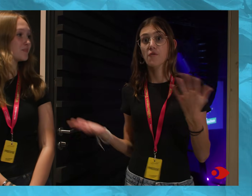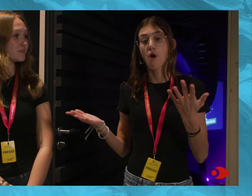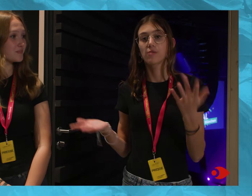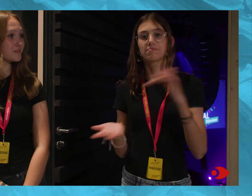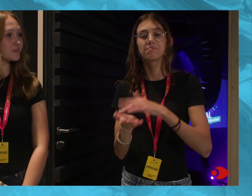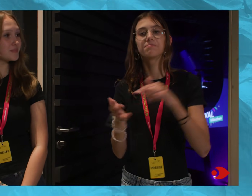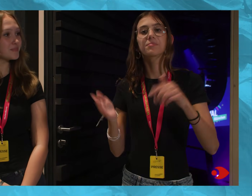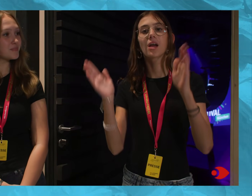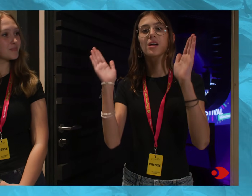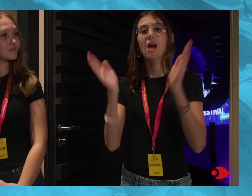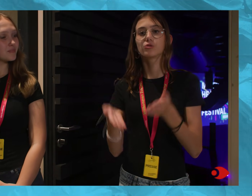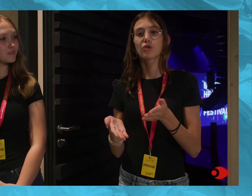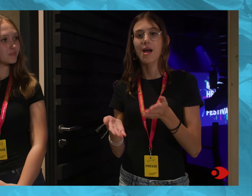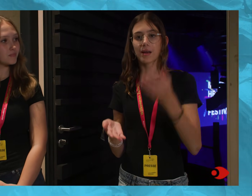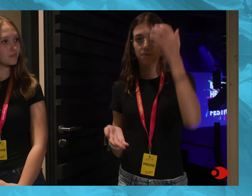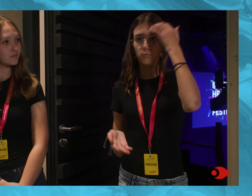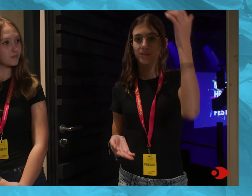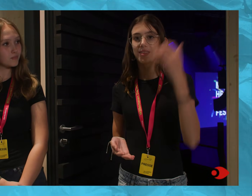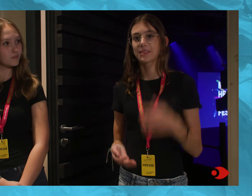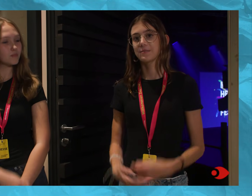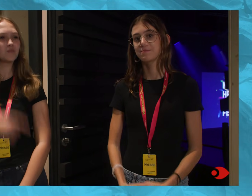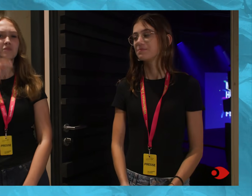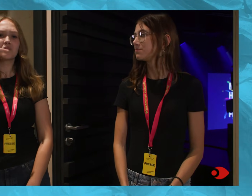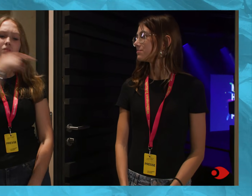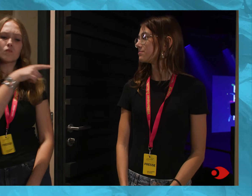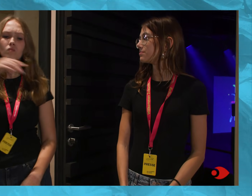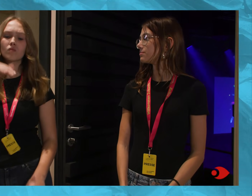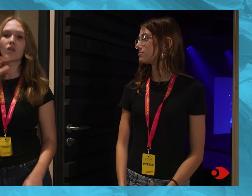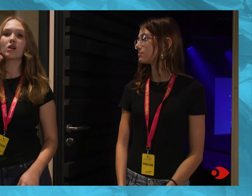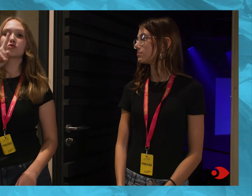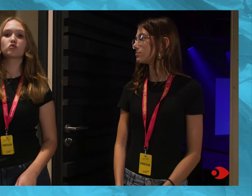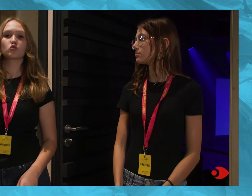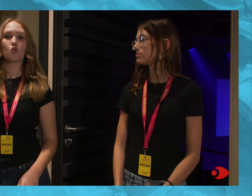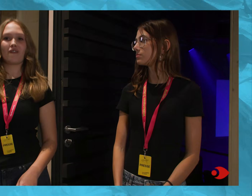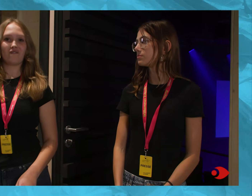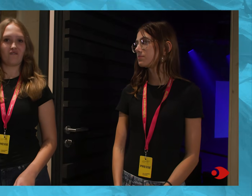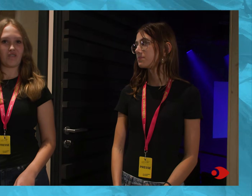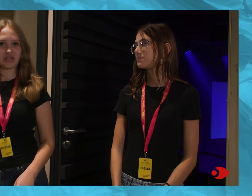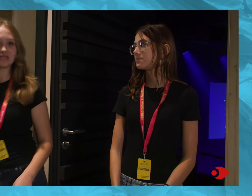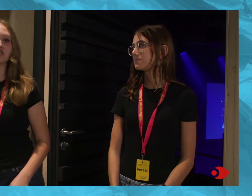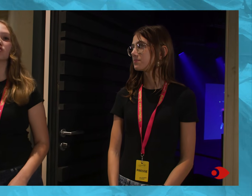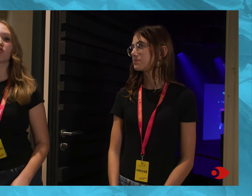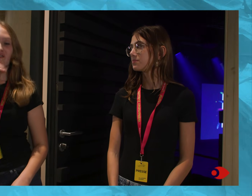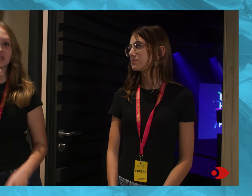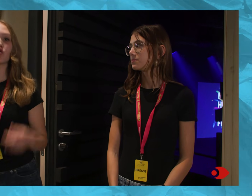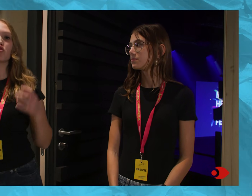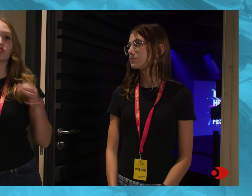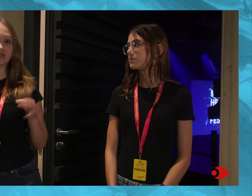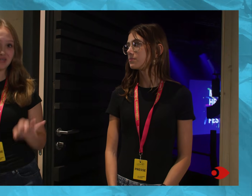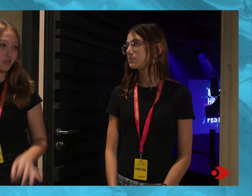Wir sind heute im Gasteig, mitten in München. Hier gibt gerade Zoe Wees ein Konzert.